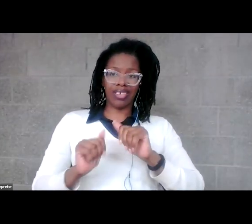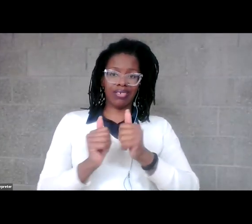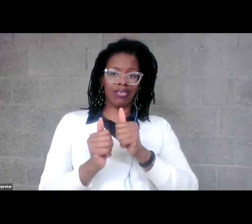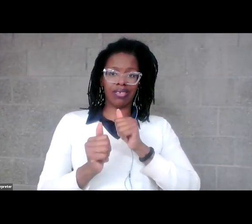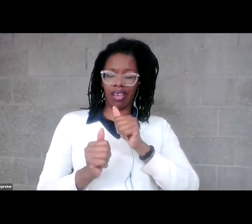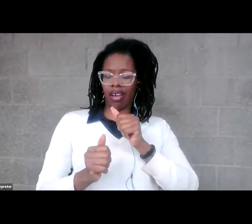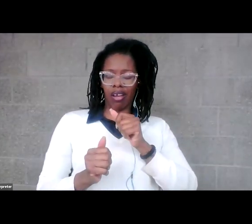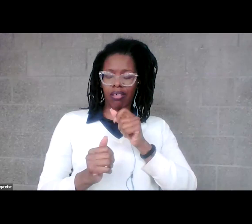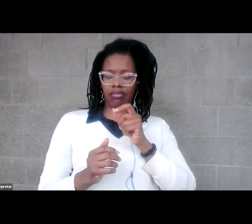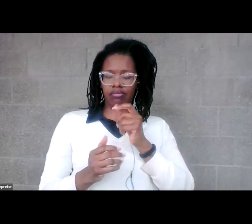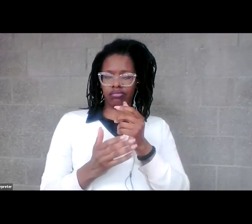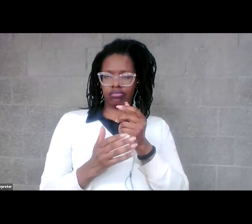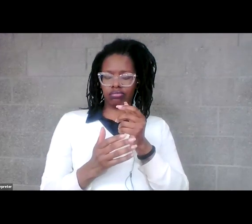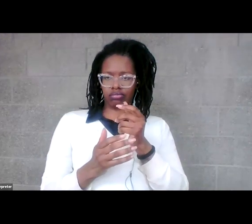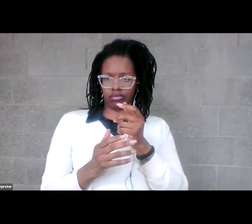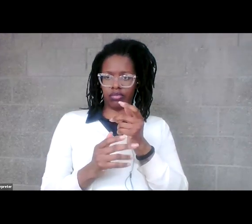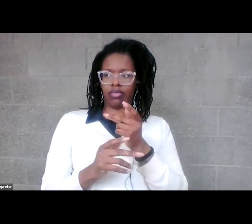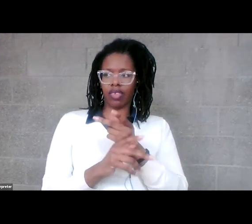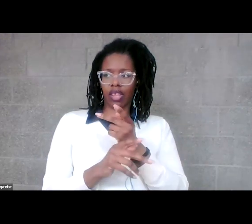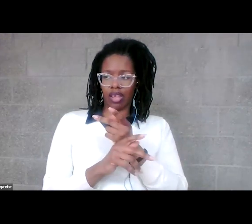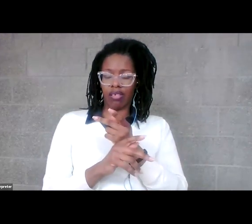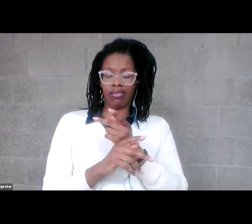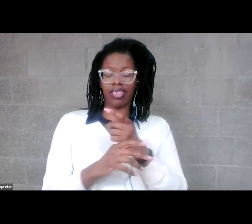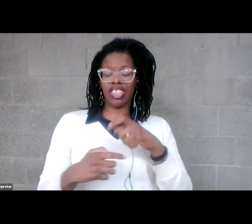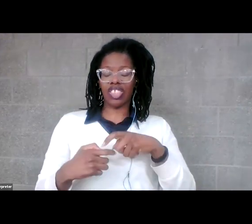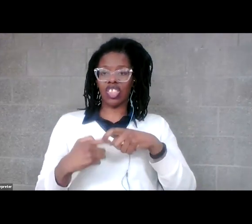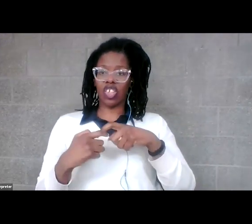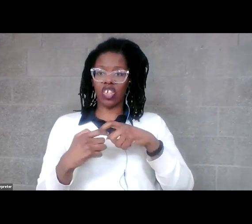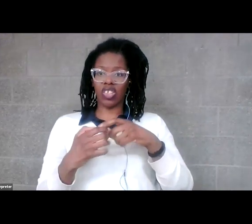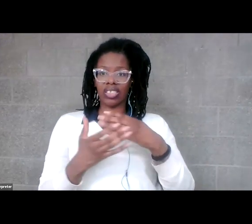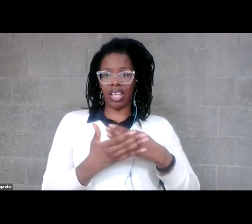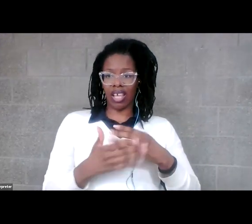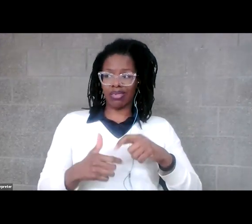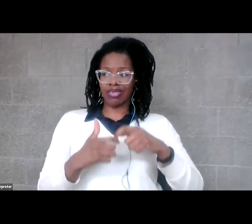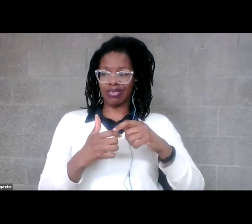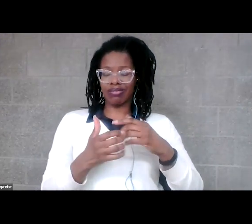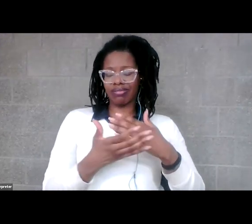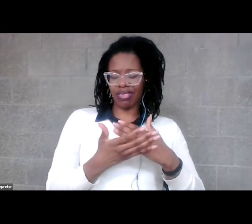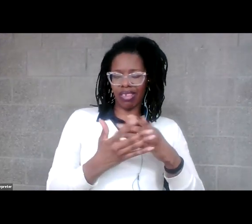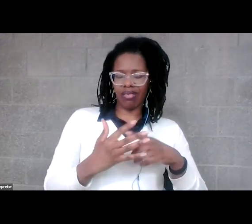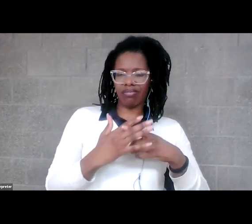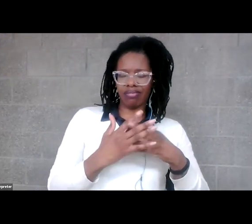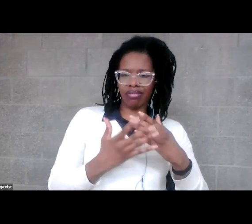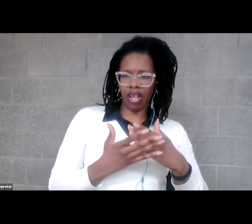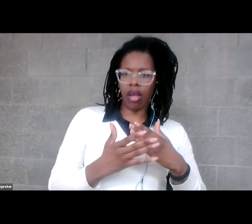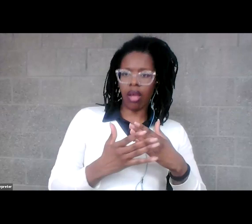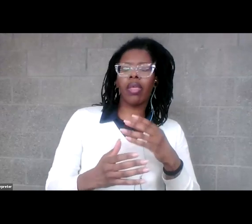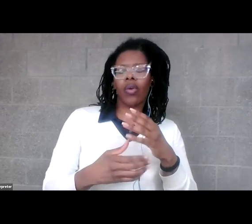que comenzó y terminó en menos de 30 días calendario. También mejora la calidad de la información que nuestros trabajadores